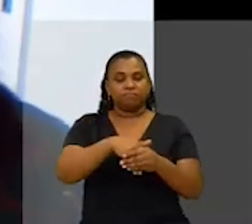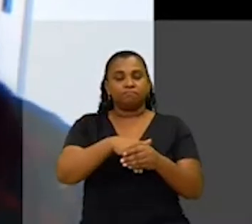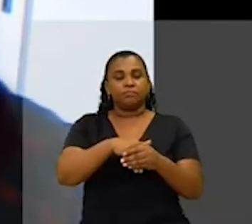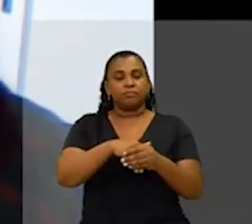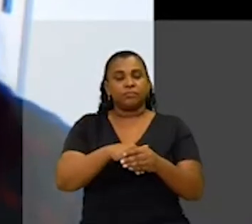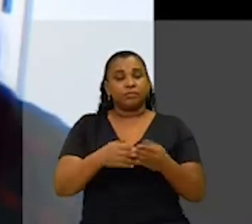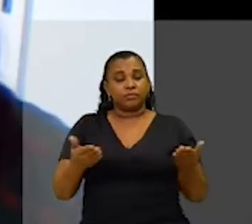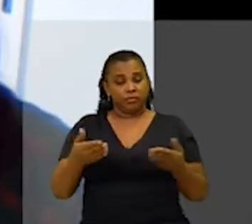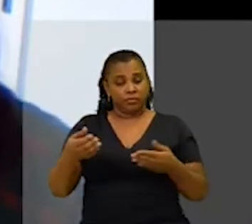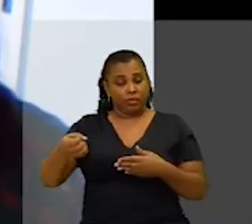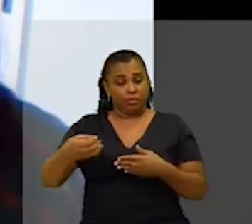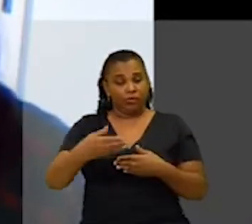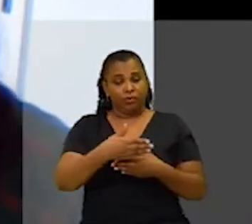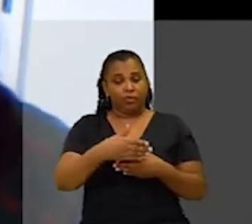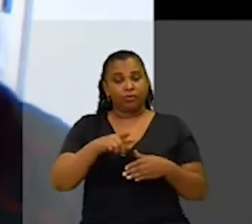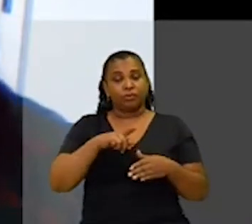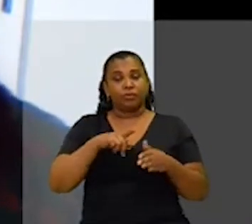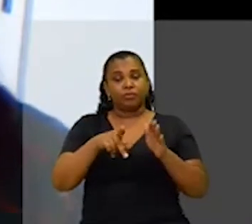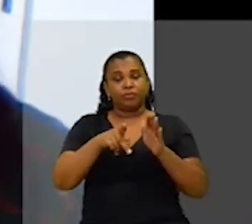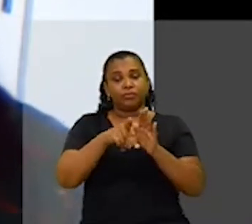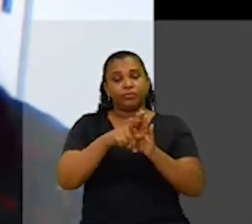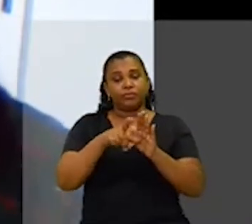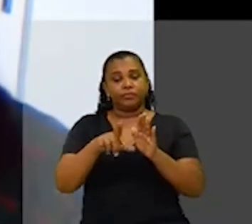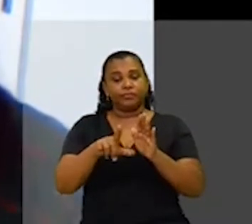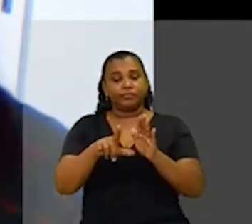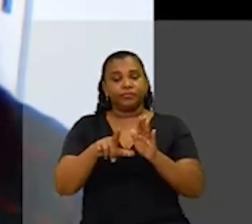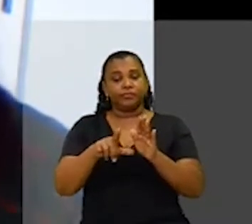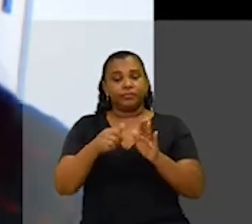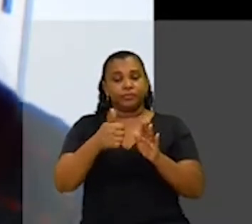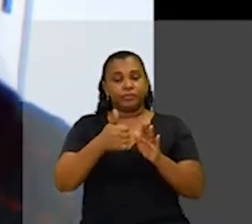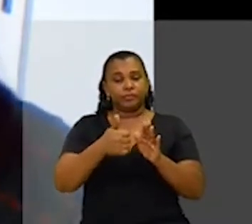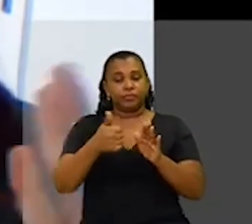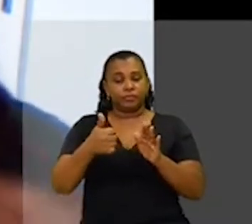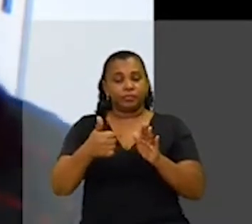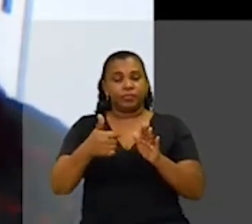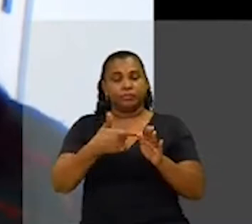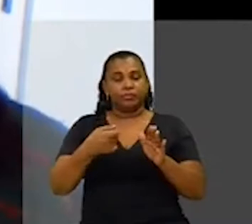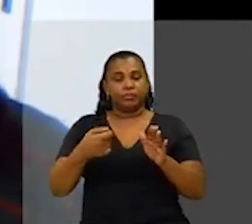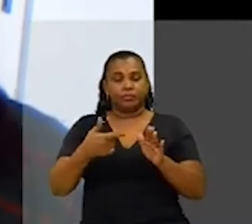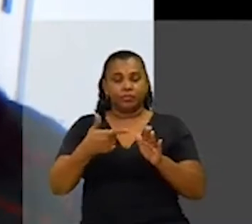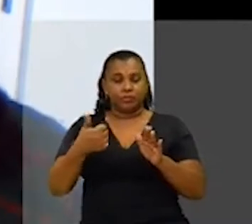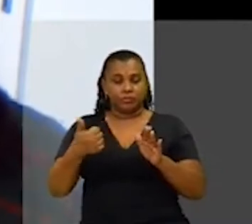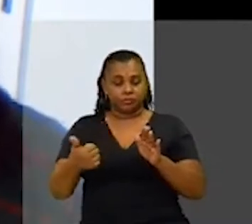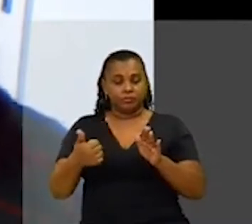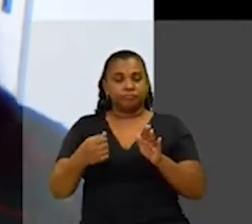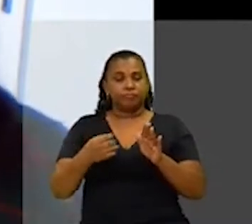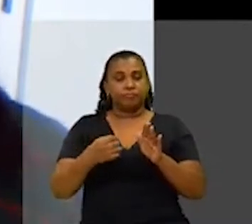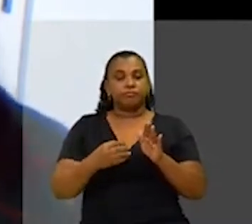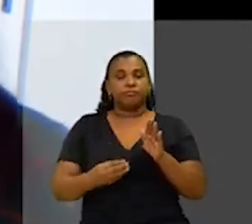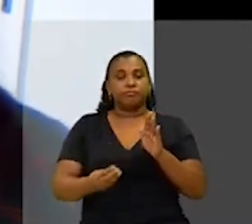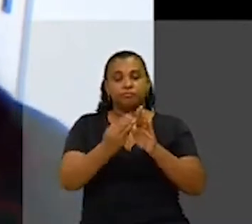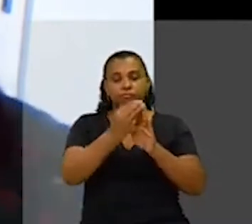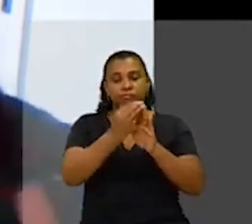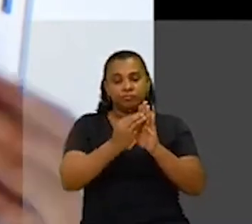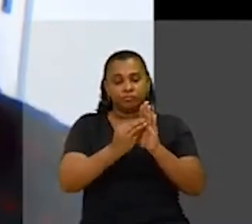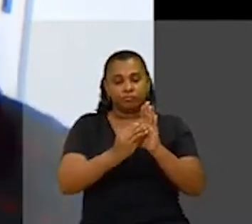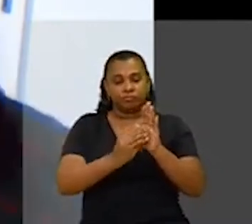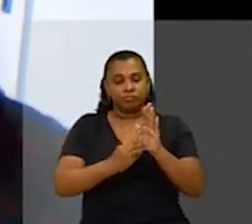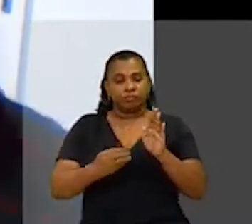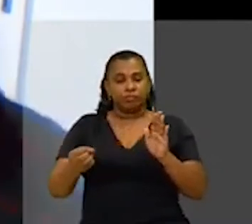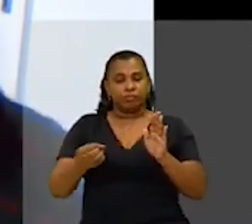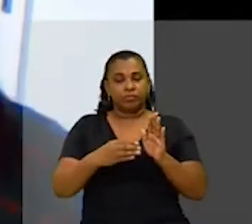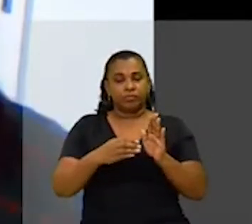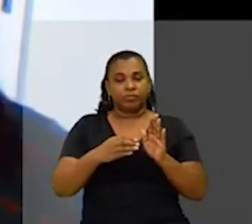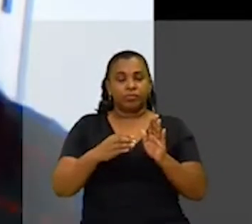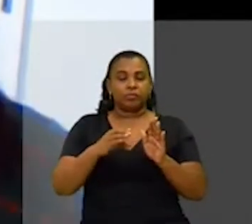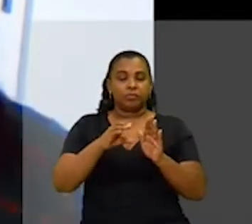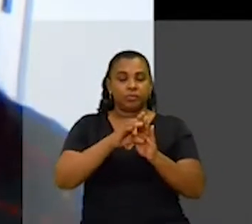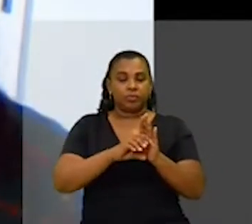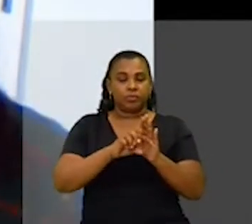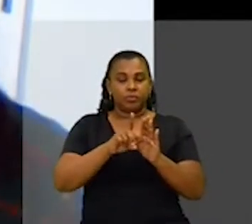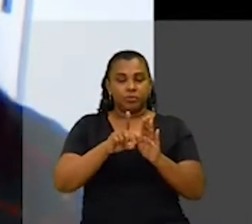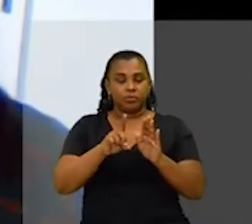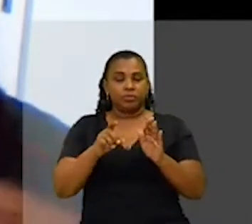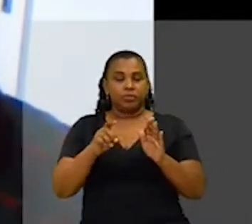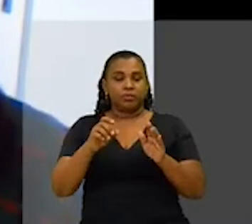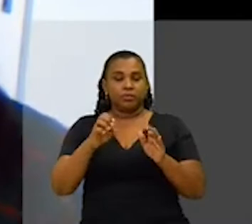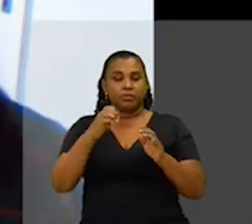pele sempre 11/2021 institui o código pode coletor ao pessoa que a gente teve um dia que esse ano com